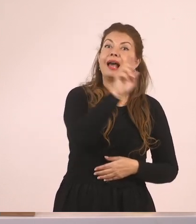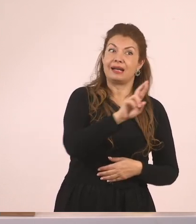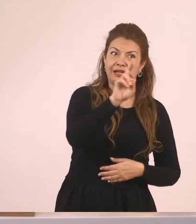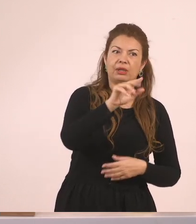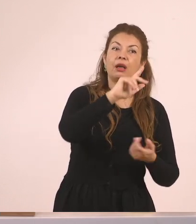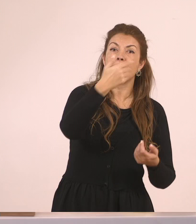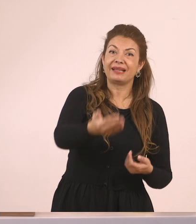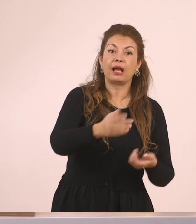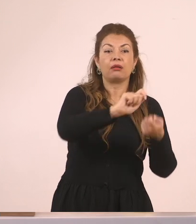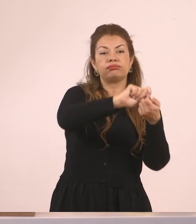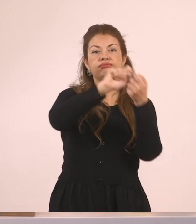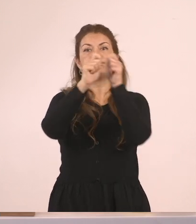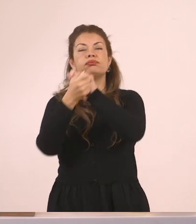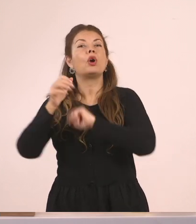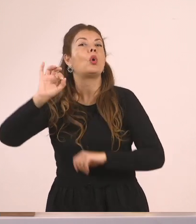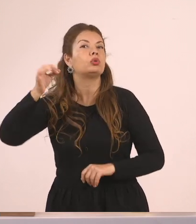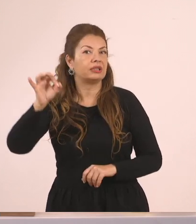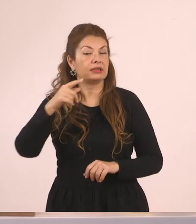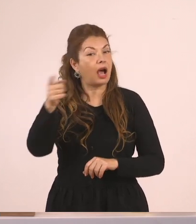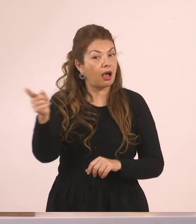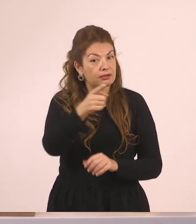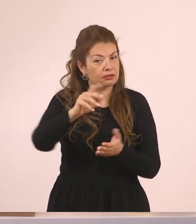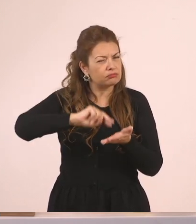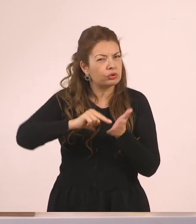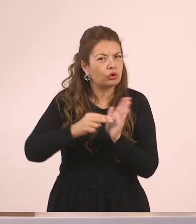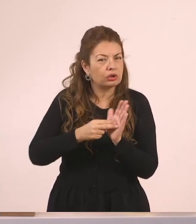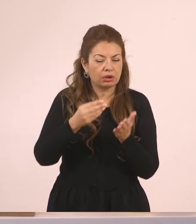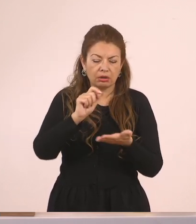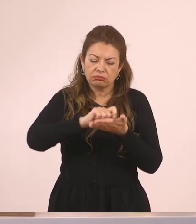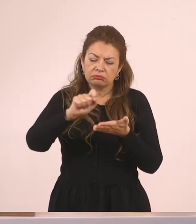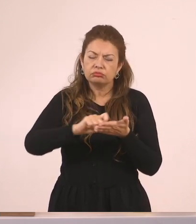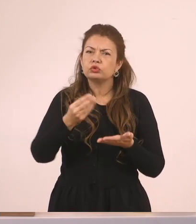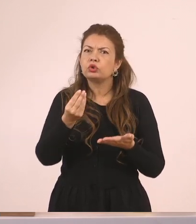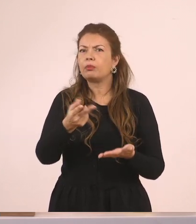Και θέλω να προσέξετε πολύ την ορθογραφία των ουσιαστικών αυτών. Πάμε να δούμε.